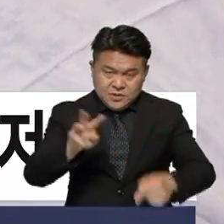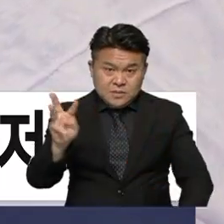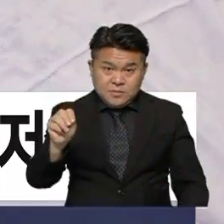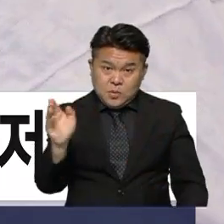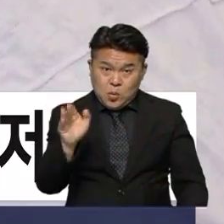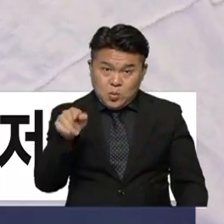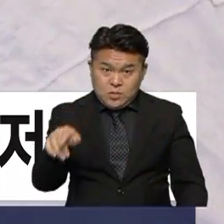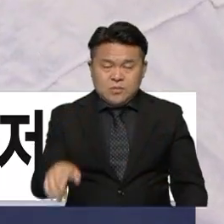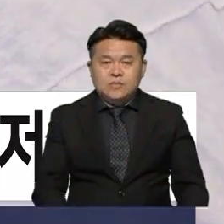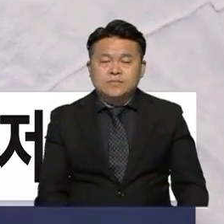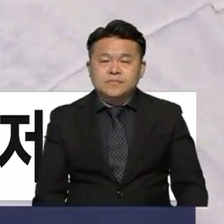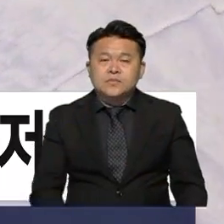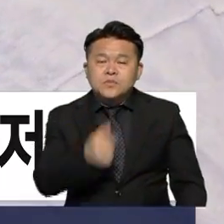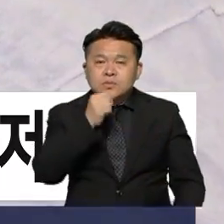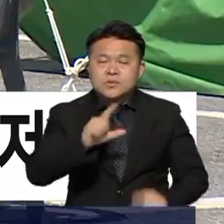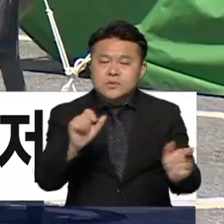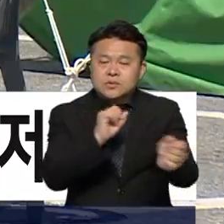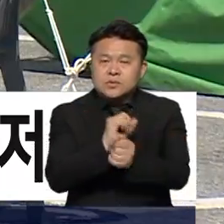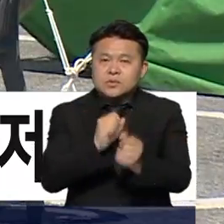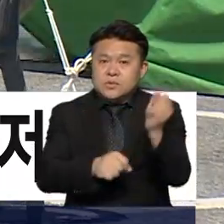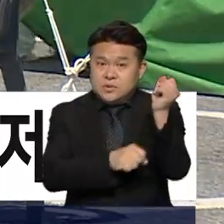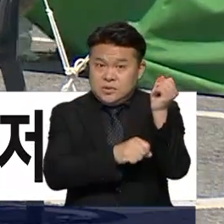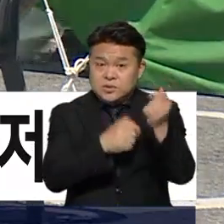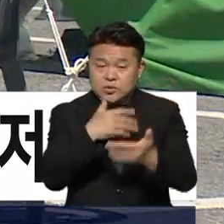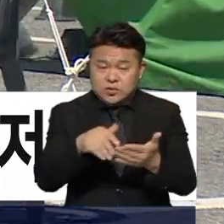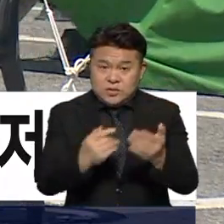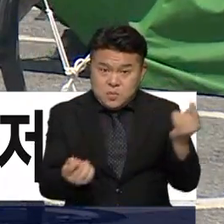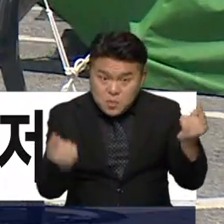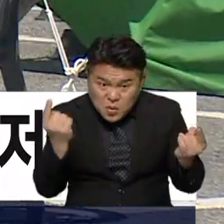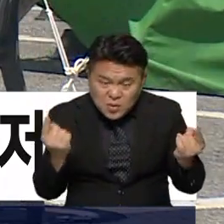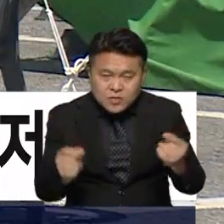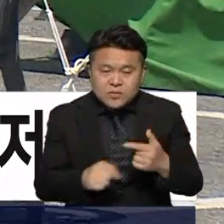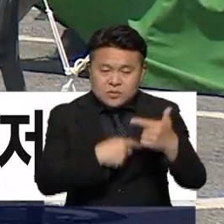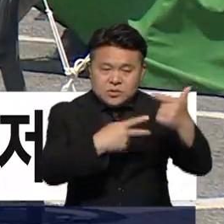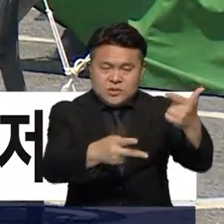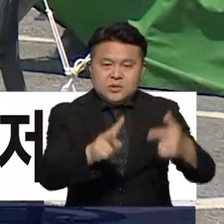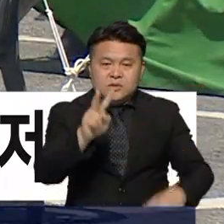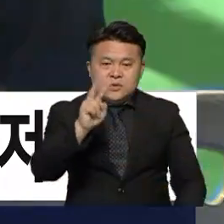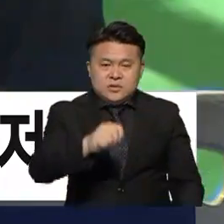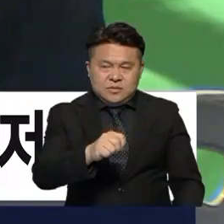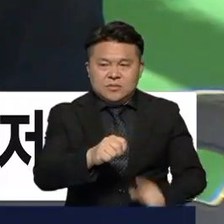수요일 확진자 기준으로 지난 2월 1일 2만